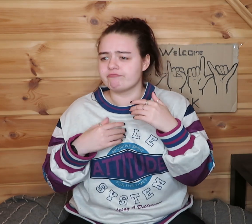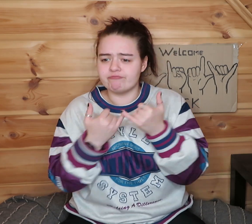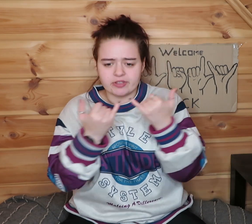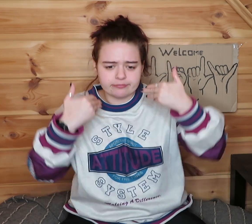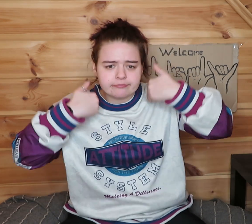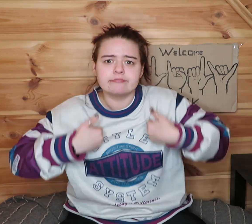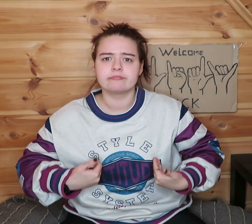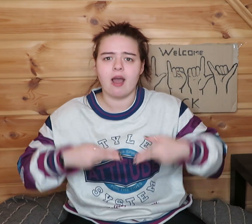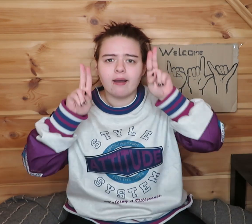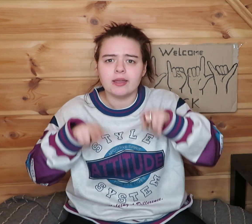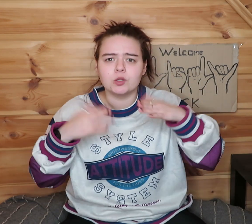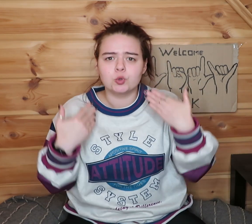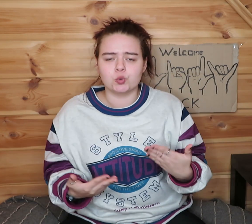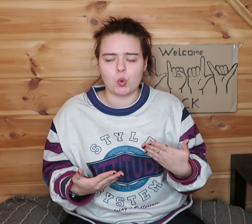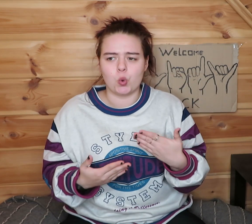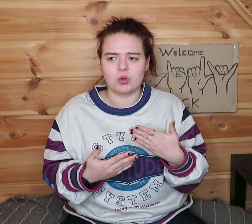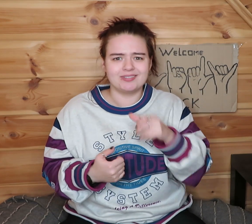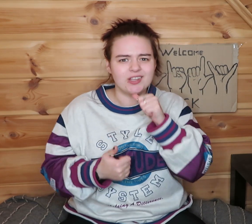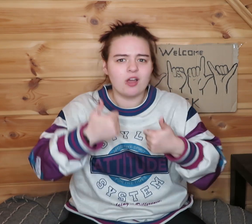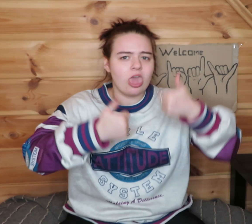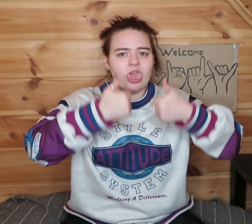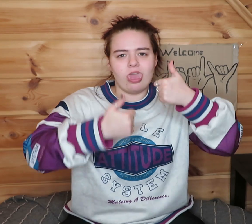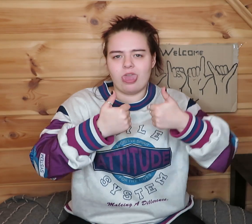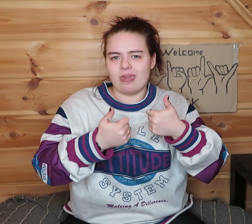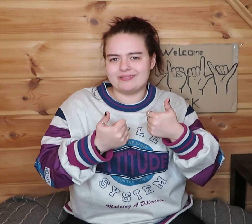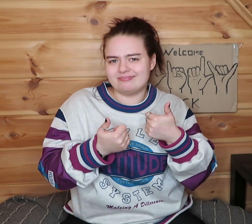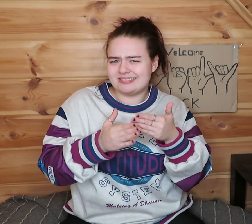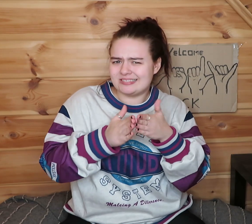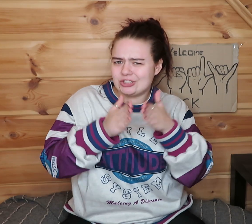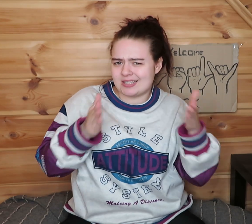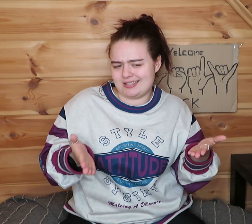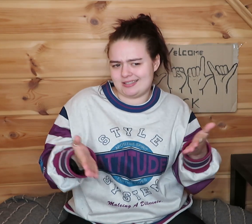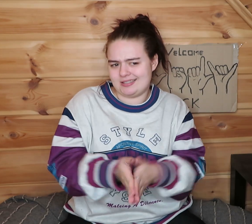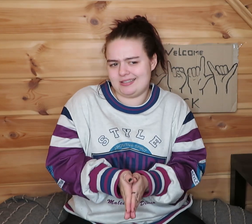Das man richtig so ist wie man ist! Nicht konkuriert. Das ist schade.